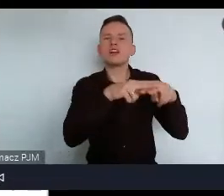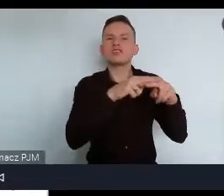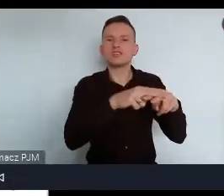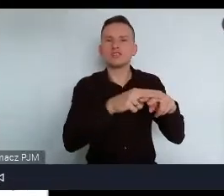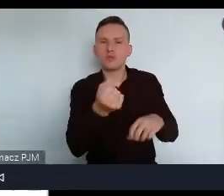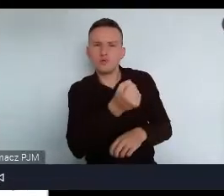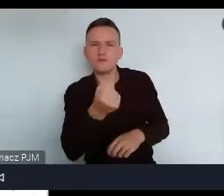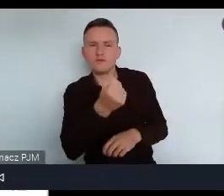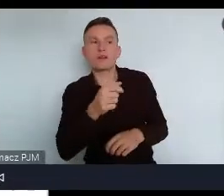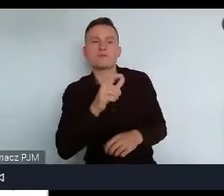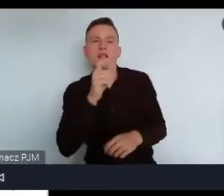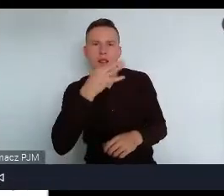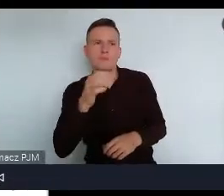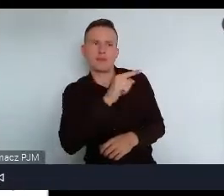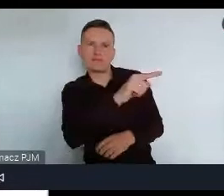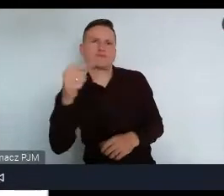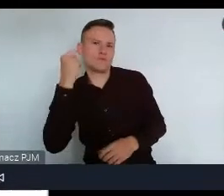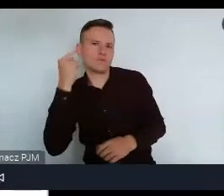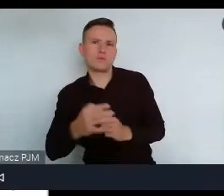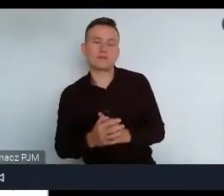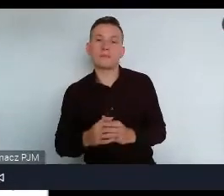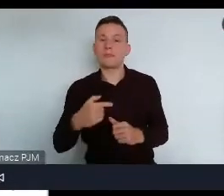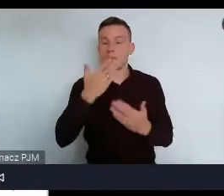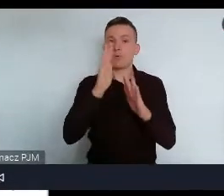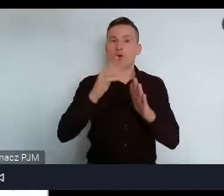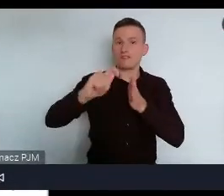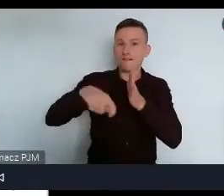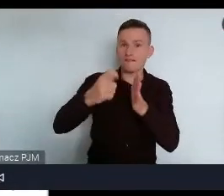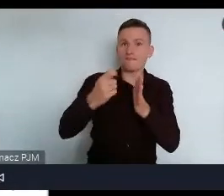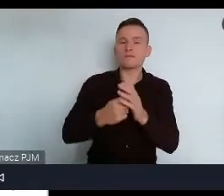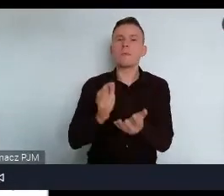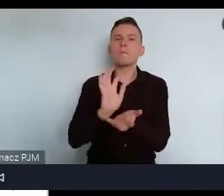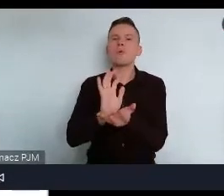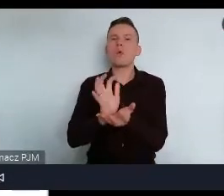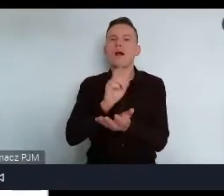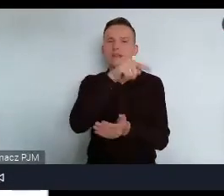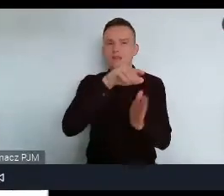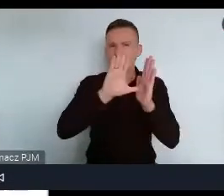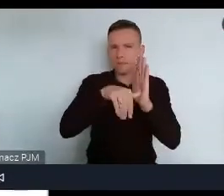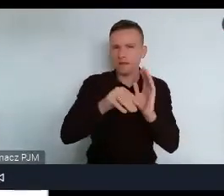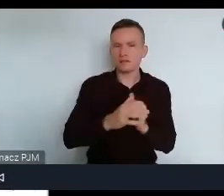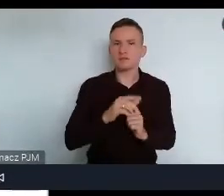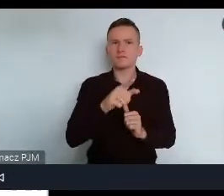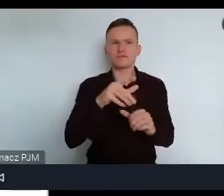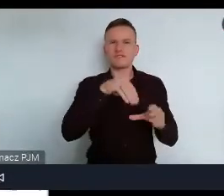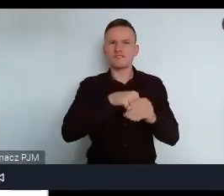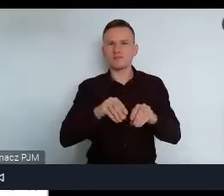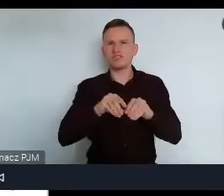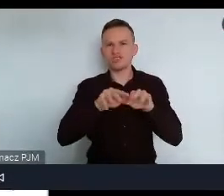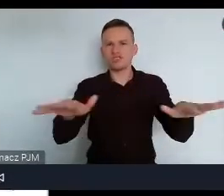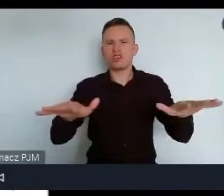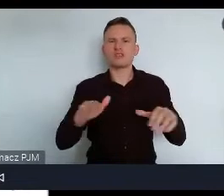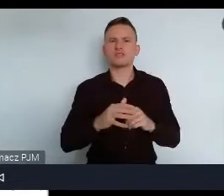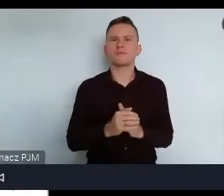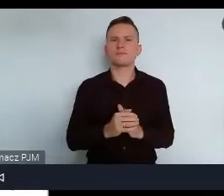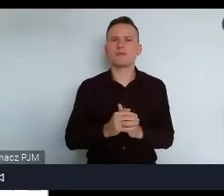w którym miasto Weliki Presław w Bułgarii, należące do sieci URBACT Global Goals for Cities